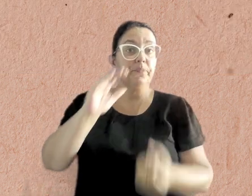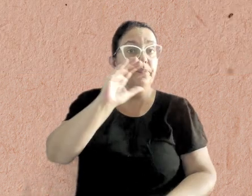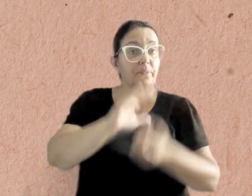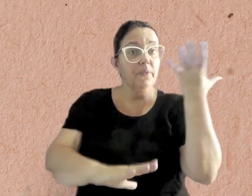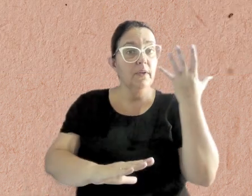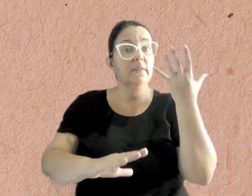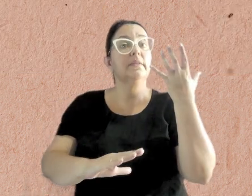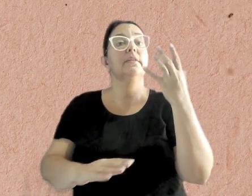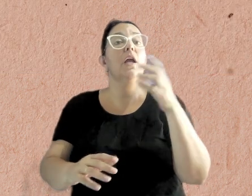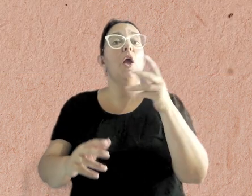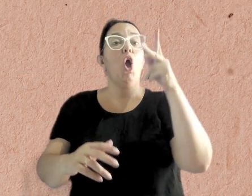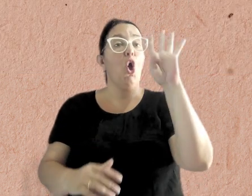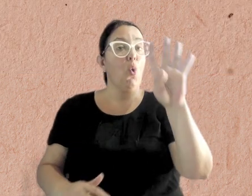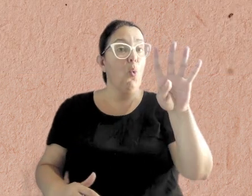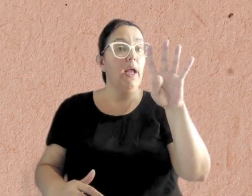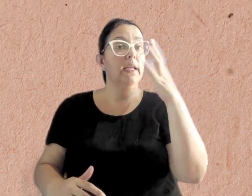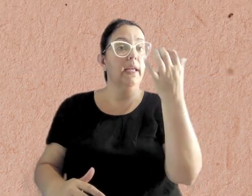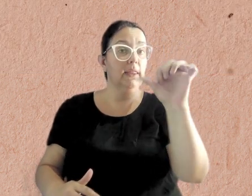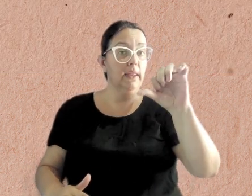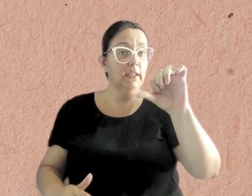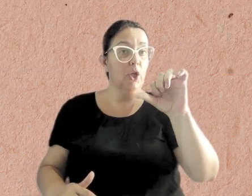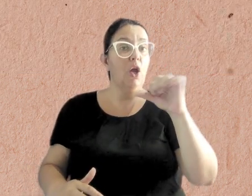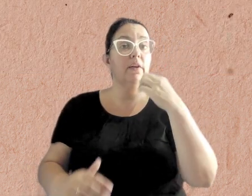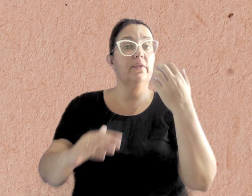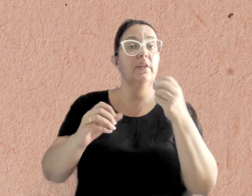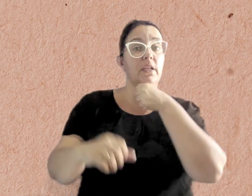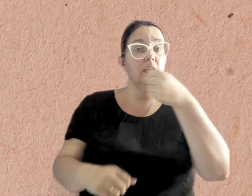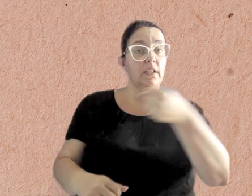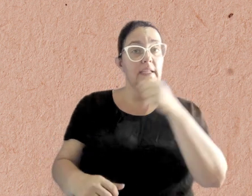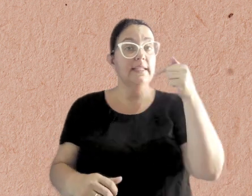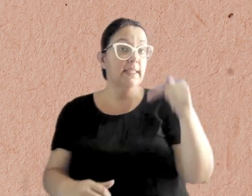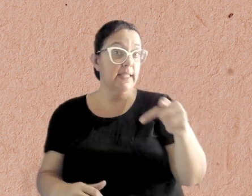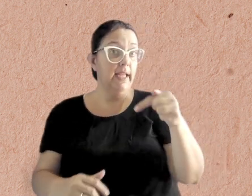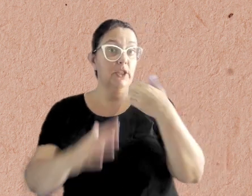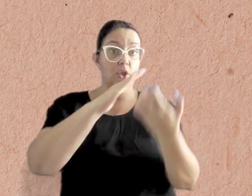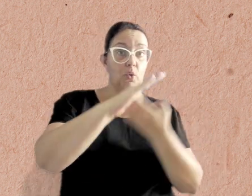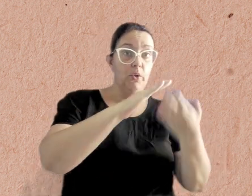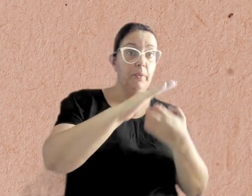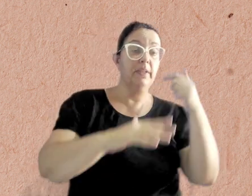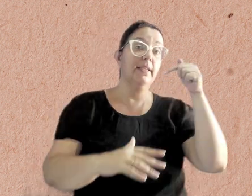realização de 49 entrevistas, 7 delas com empresas, 7 com coordenações